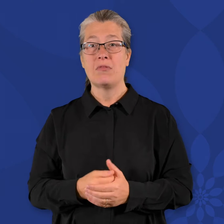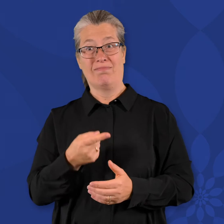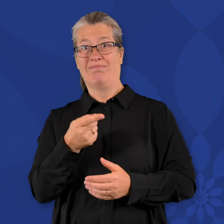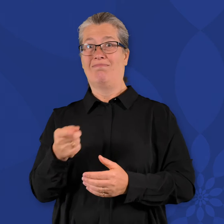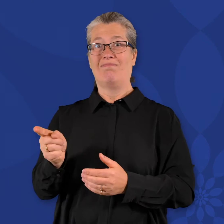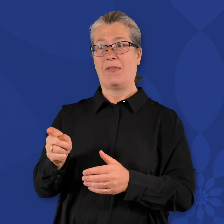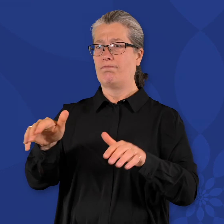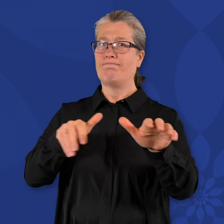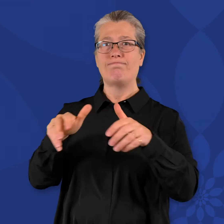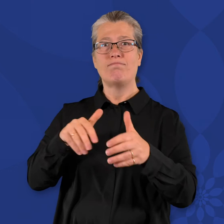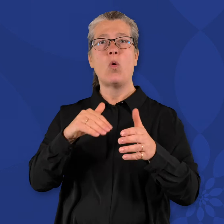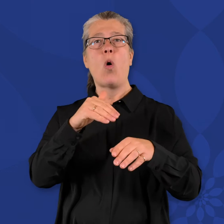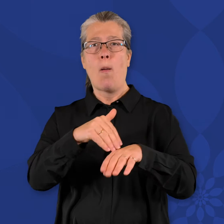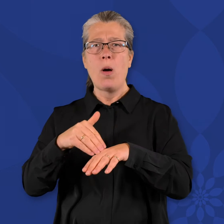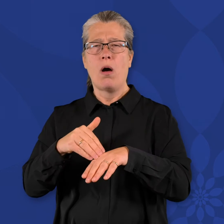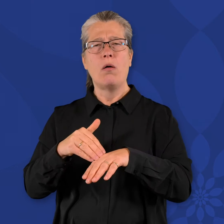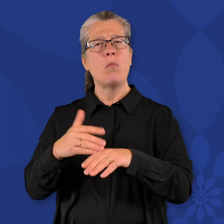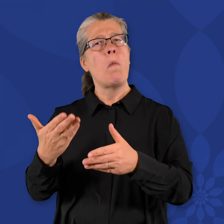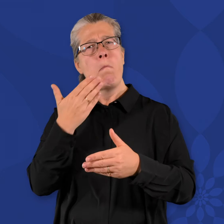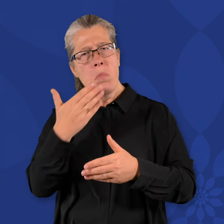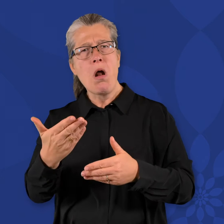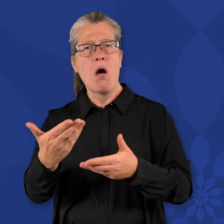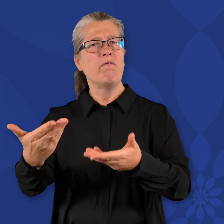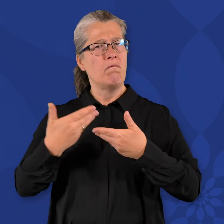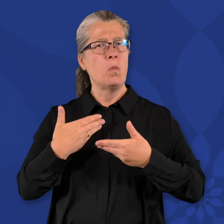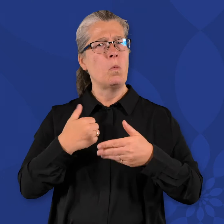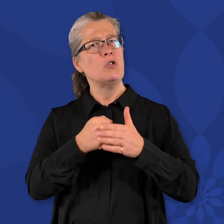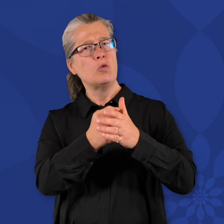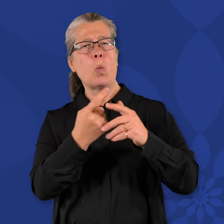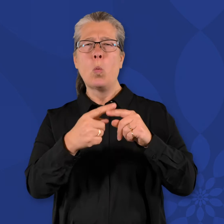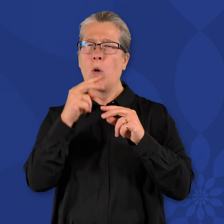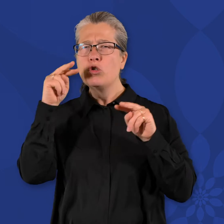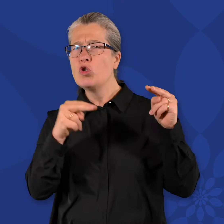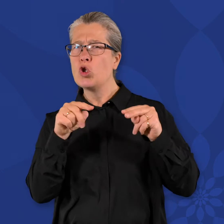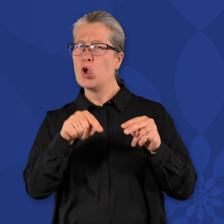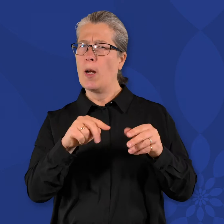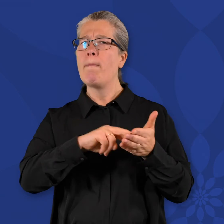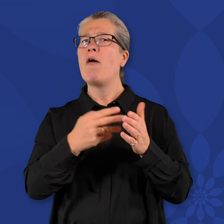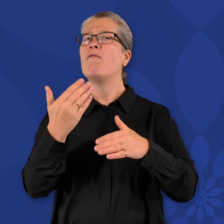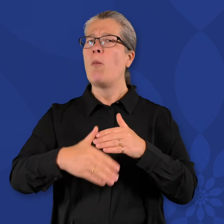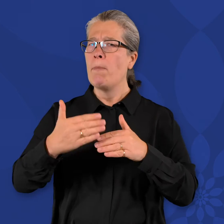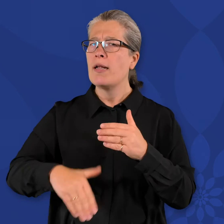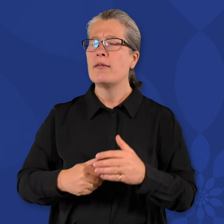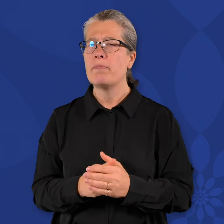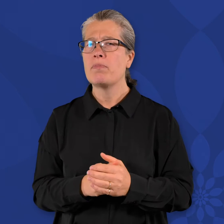Allmänhetens möjlighet att kommentera planen bidrog med värdefulla synpunkter på beredningen.